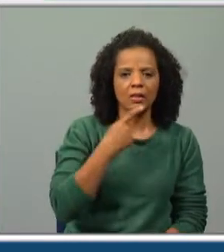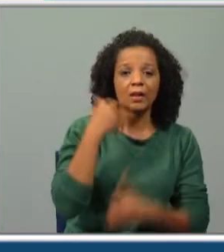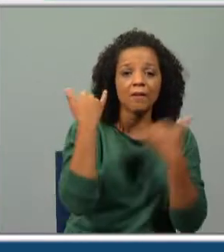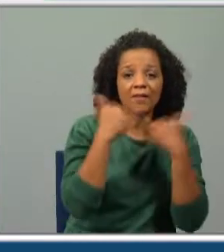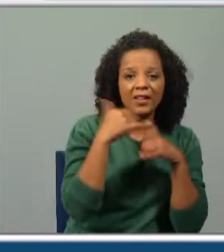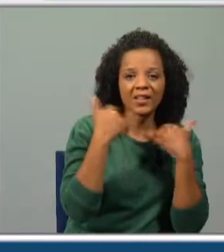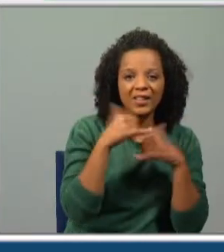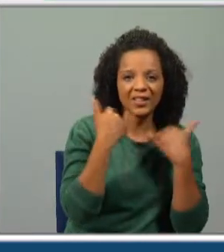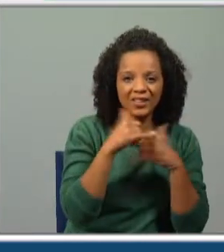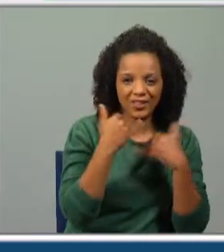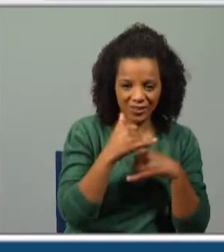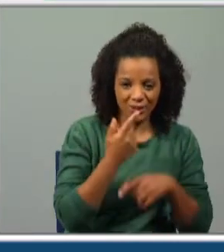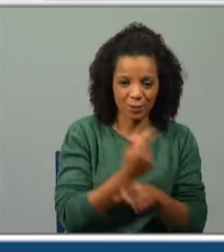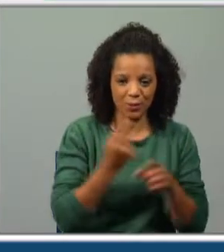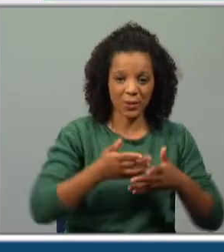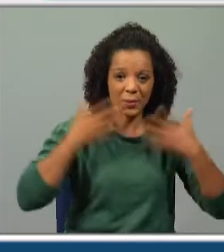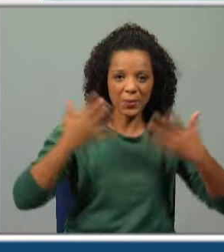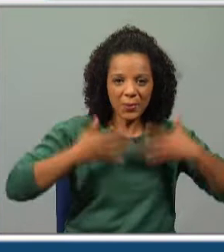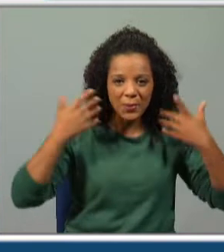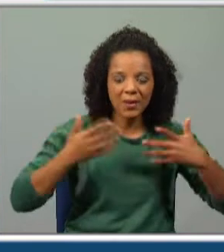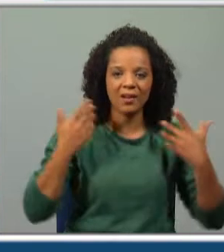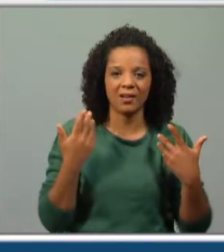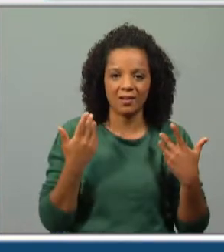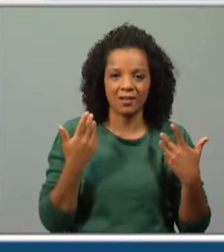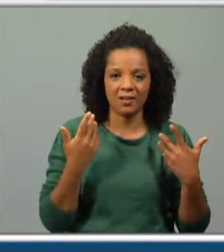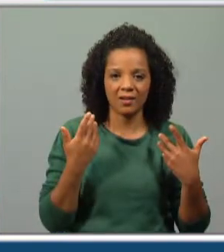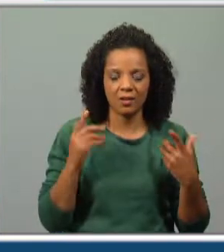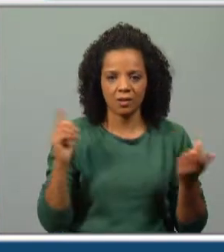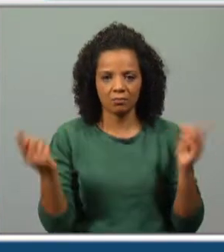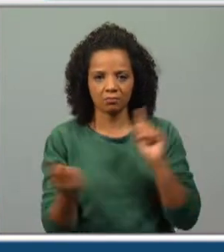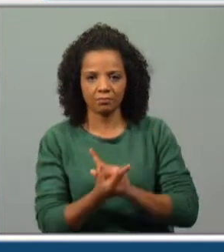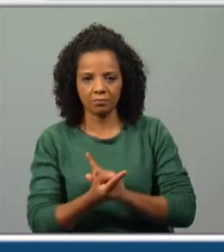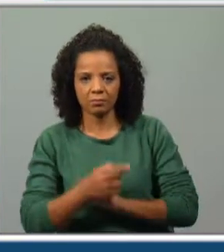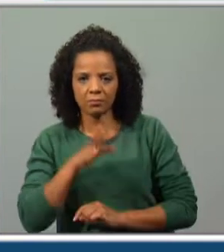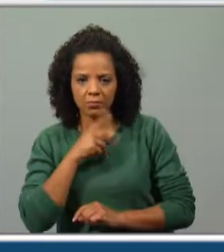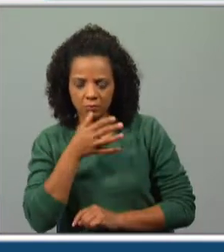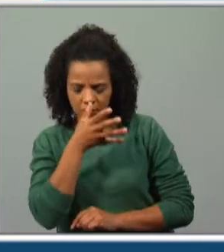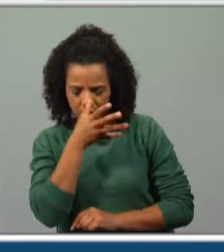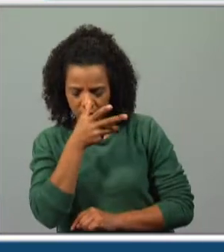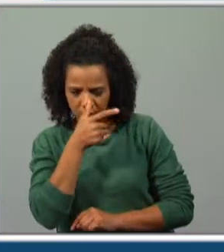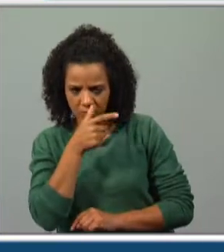estática portanto em Êxtase em contraponto com a mãe dolorosa é mais 靜態因此在狂喜中與痛苦的母親對位更多